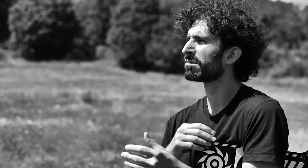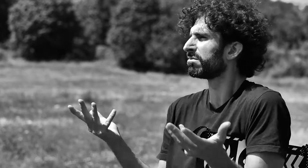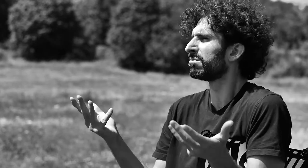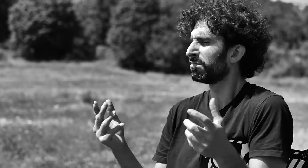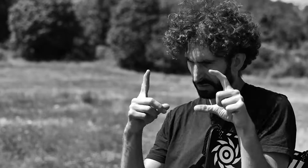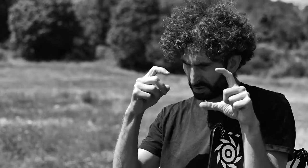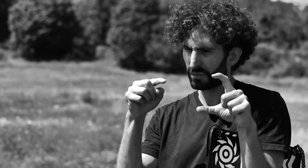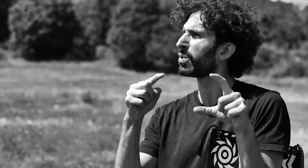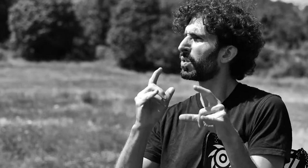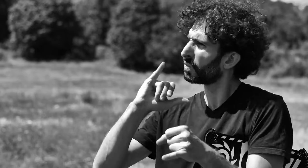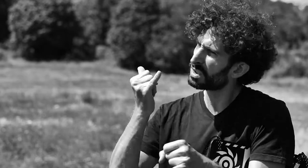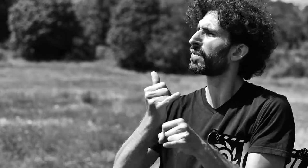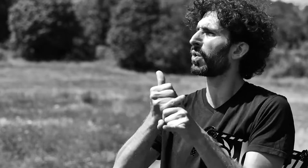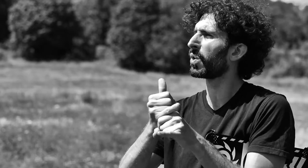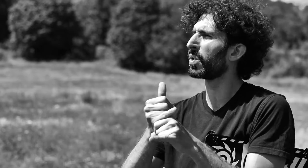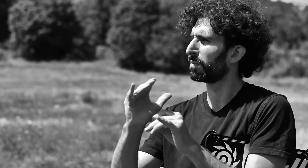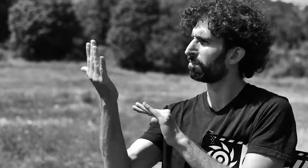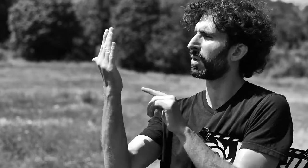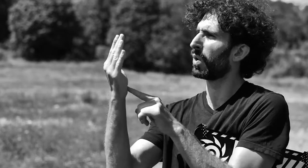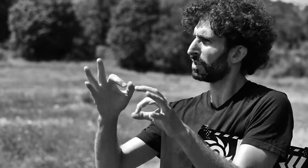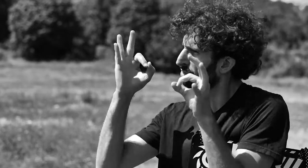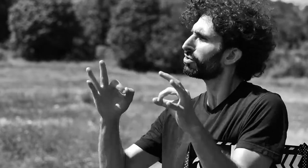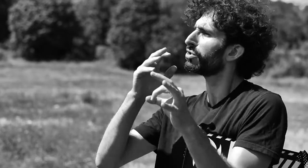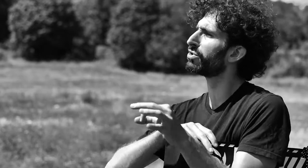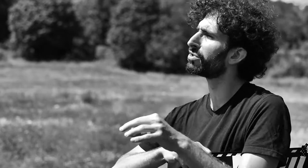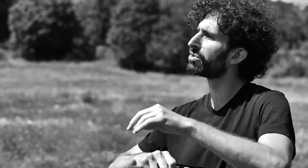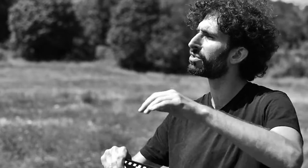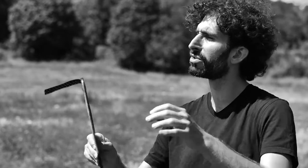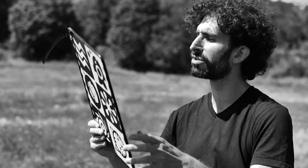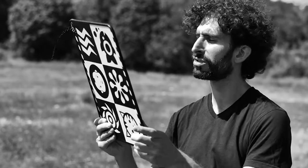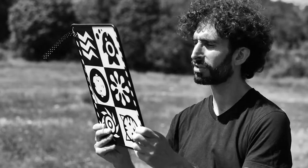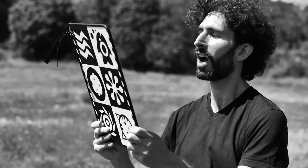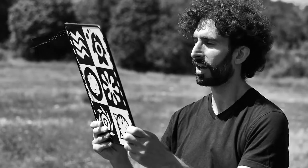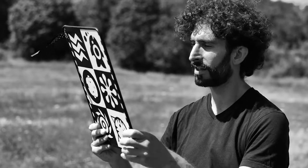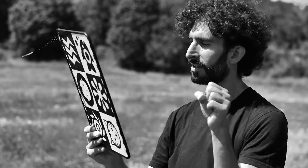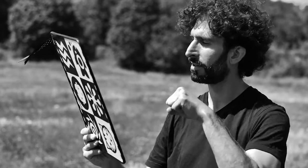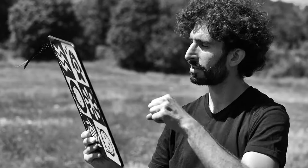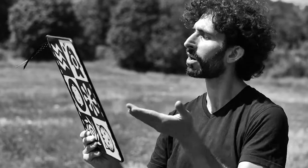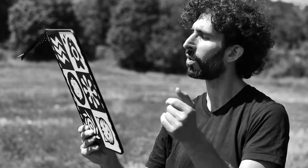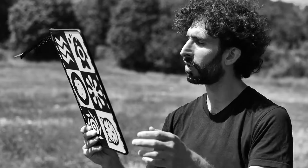Mais ? La photo, c'est faux. Le miroir, c'est juste. Hein, t'es d'accord ?